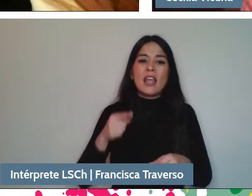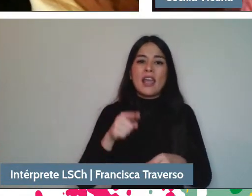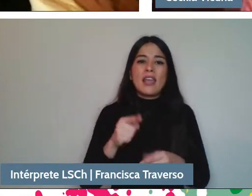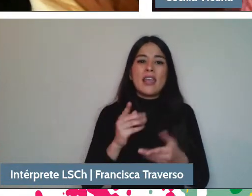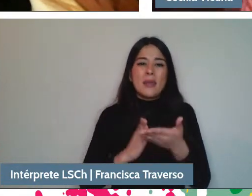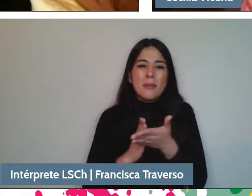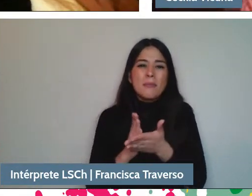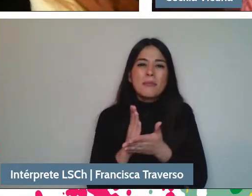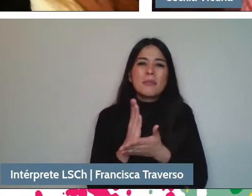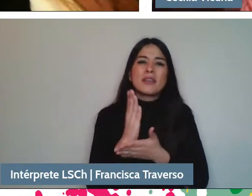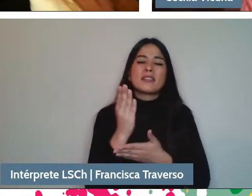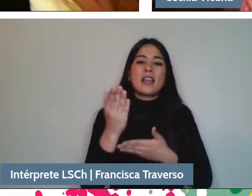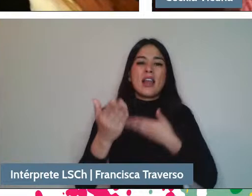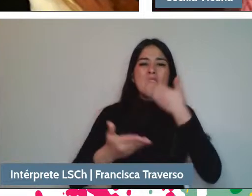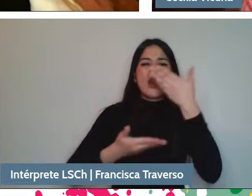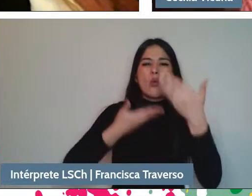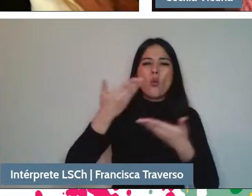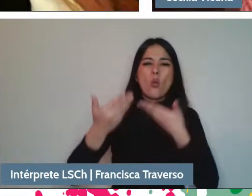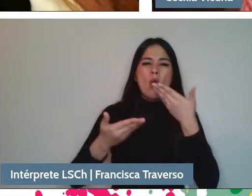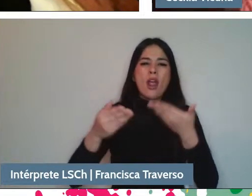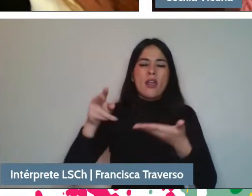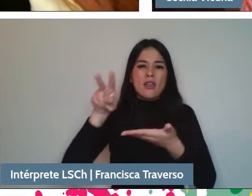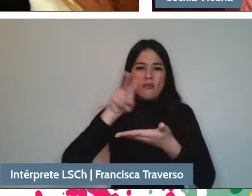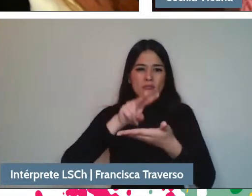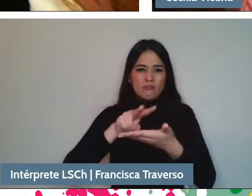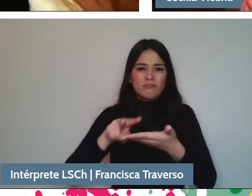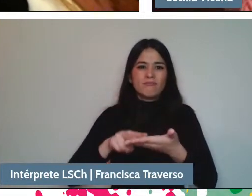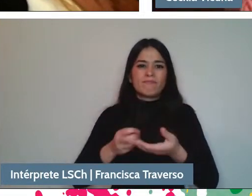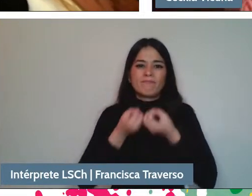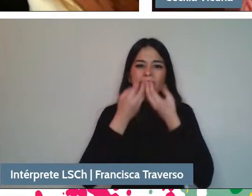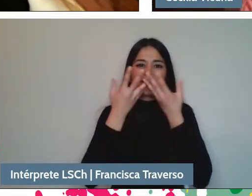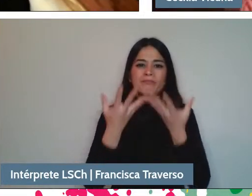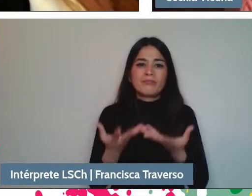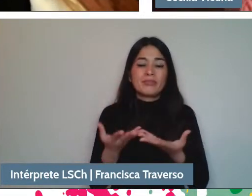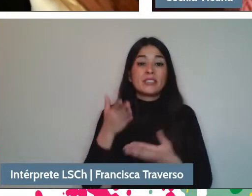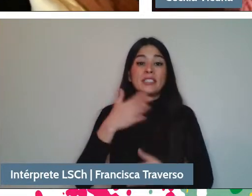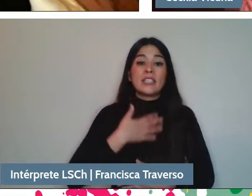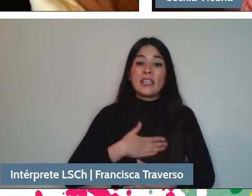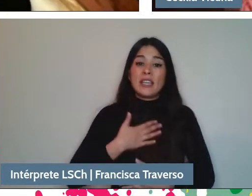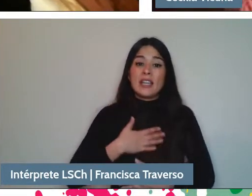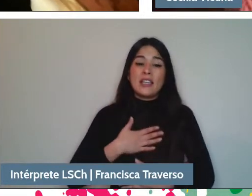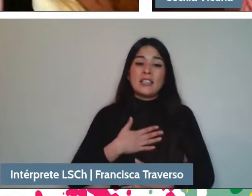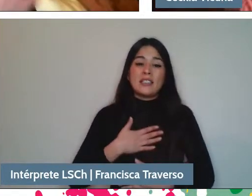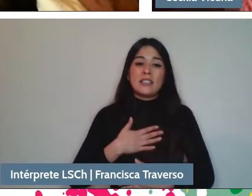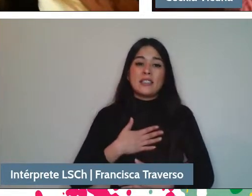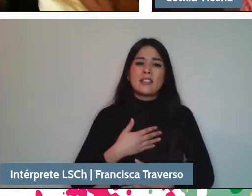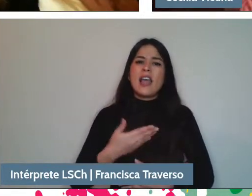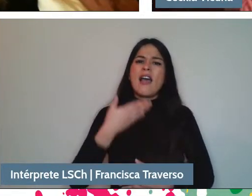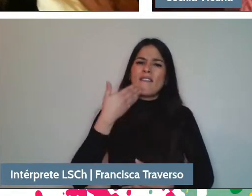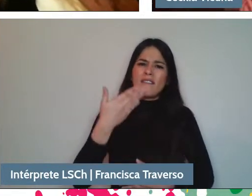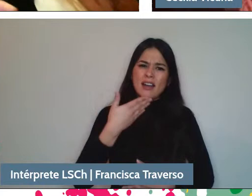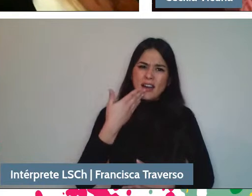Si puedes hablar un poco de esa experiencia, de este método creativo colaborativo,